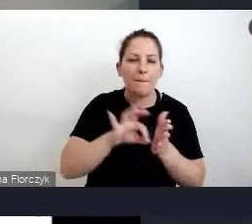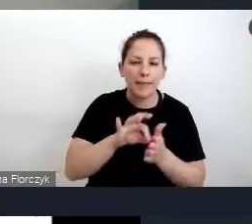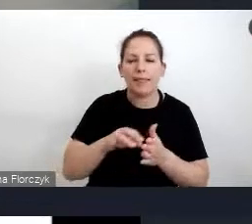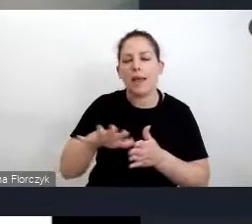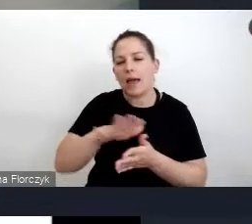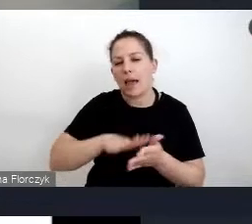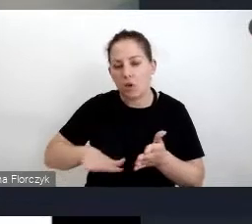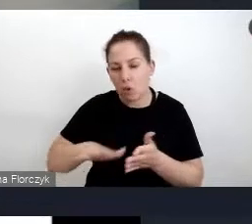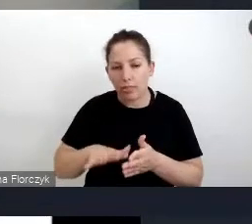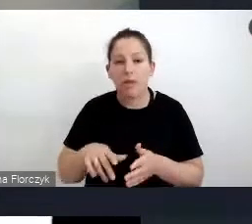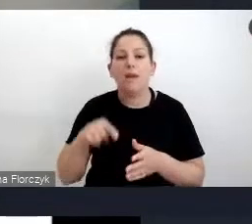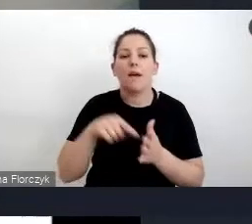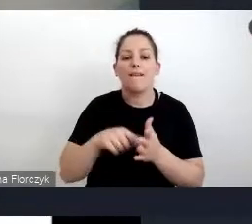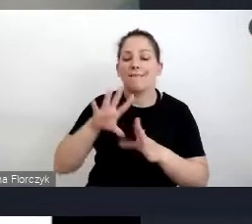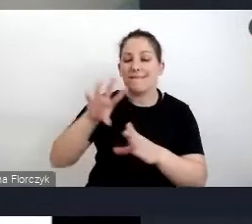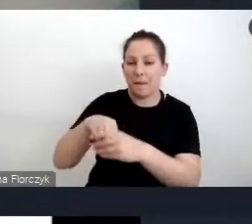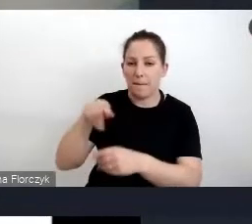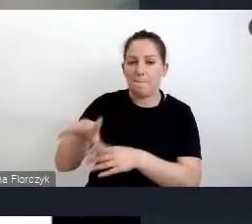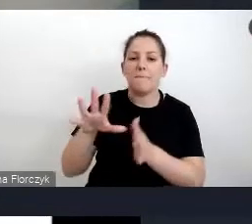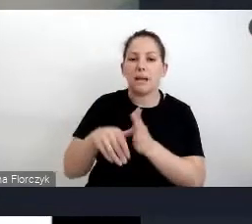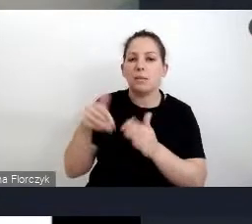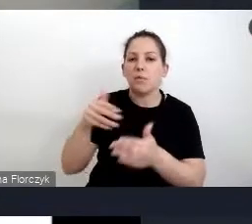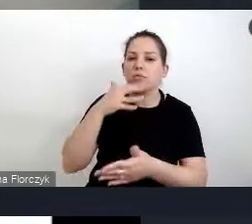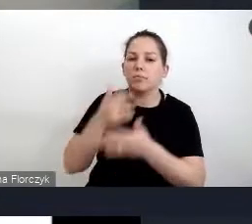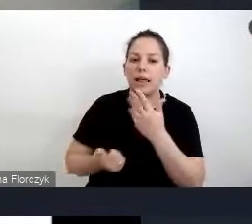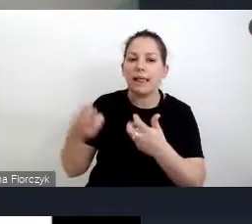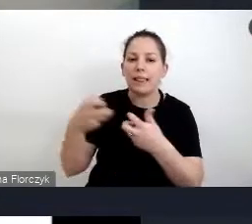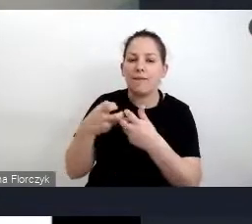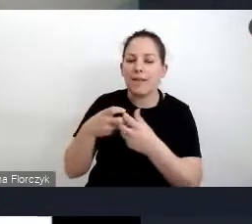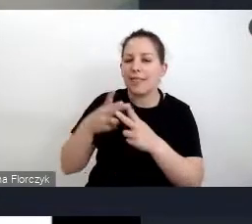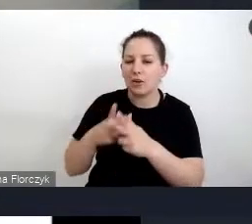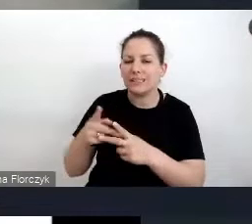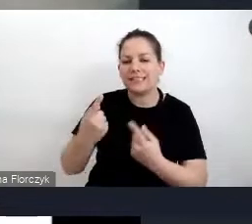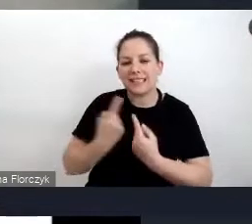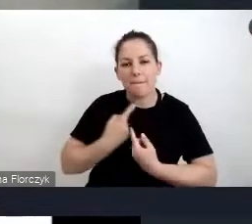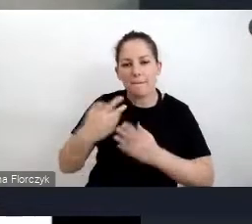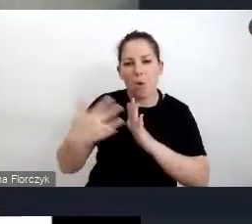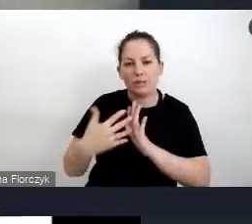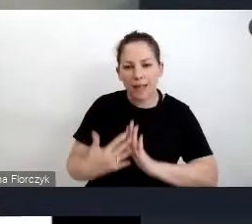W jego ramach miasta mogą skorzystać z internetowego narzędzia samooceny, które pozwoli im oszacować,